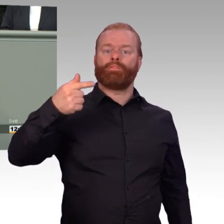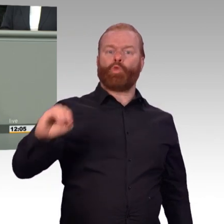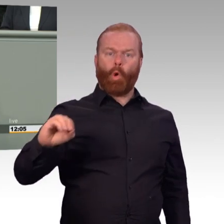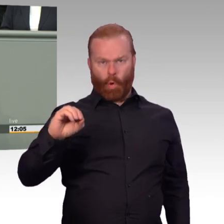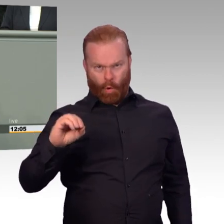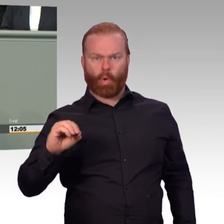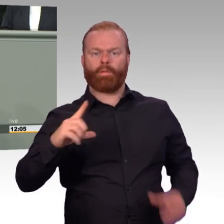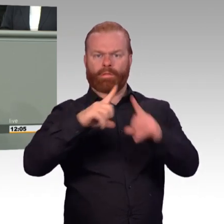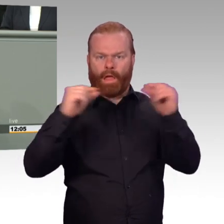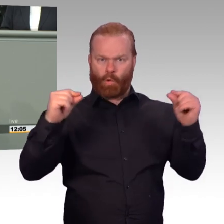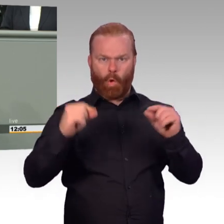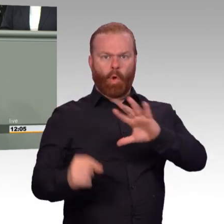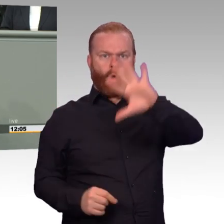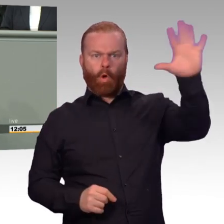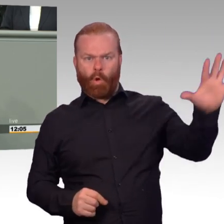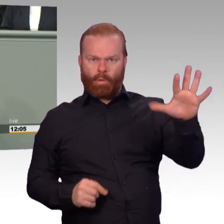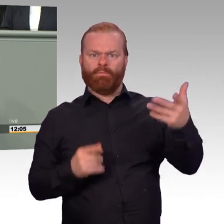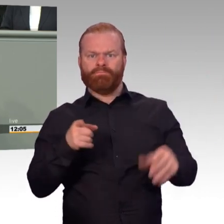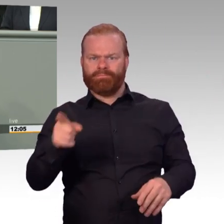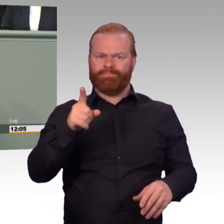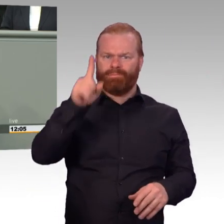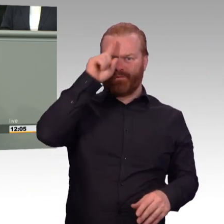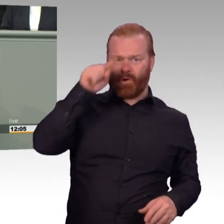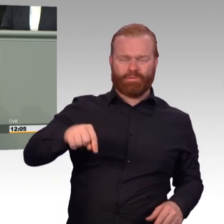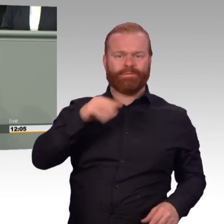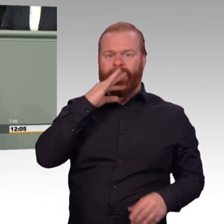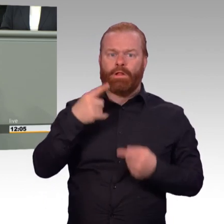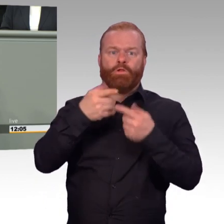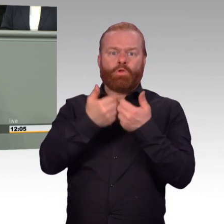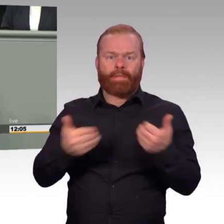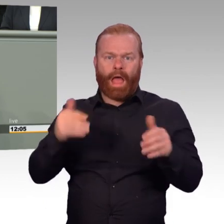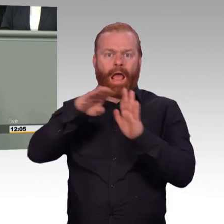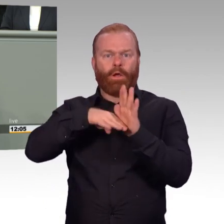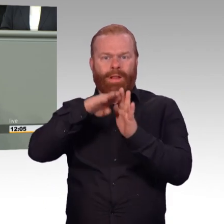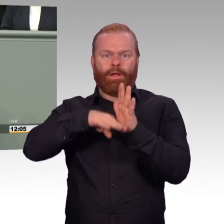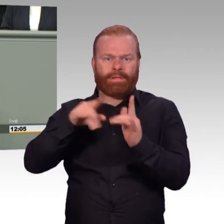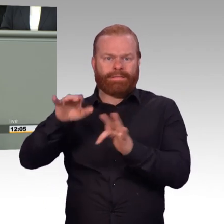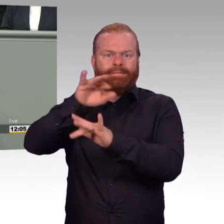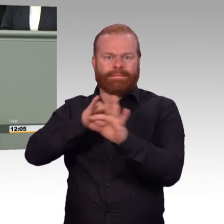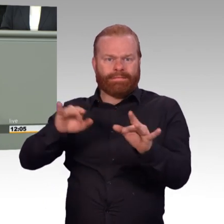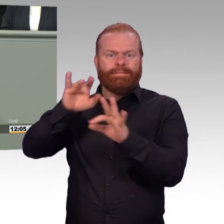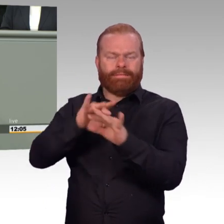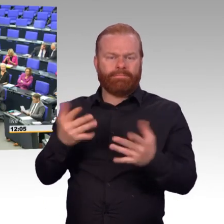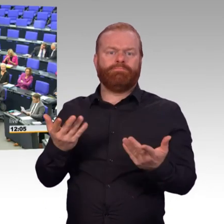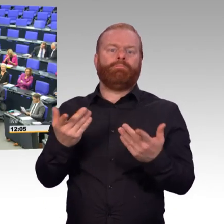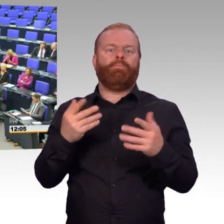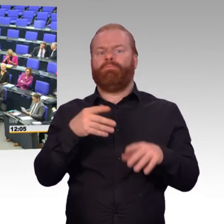gegen unsere Republik anläuft, nein, hier wird gegen die Bürokratie gekämpft, die Sie alle der Bundeswehr aufgepfropft haben. (Beifall)